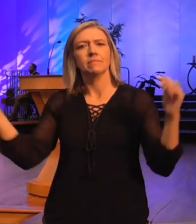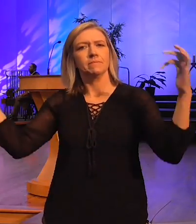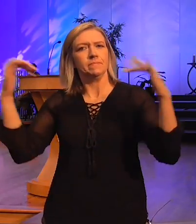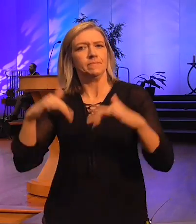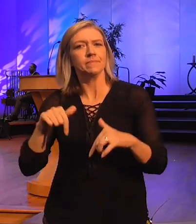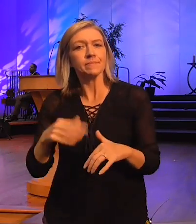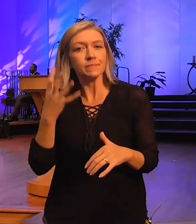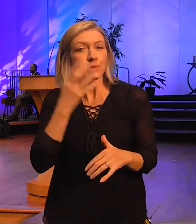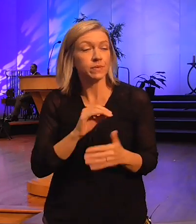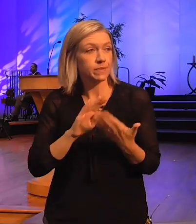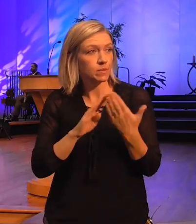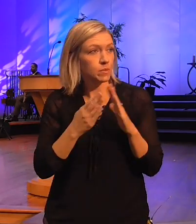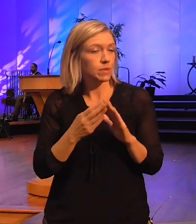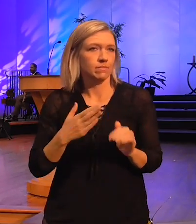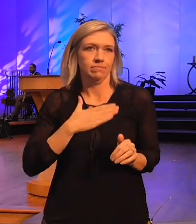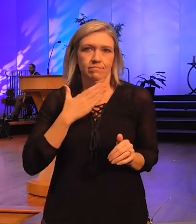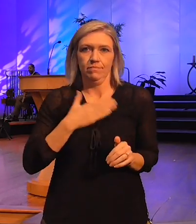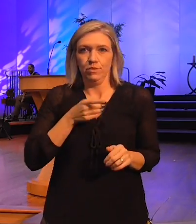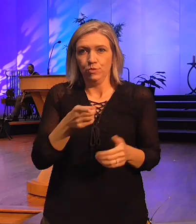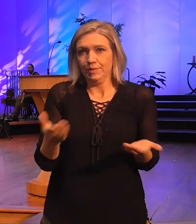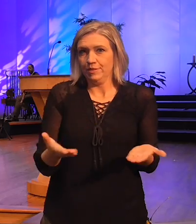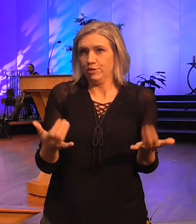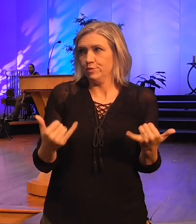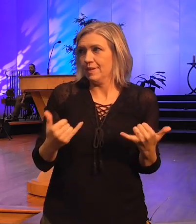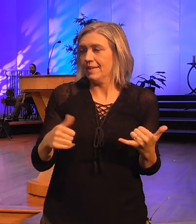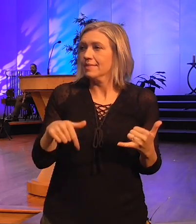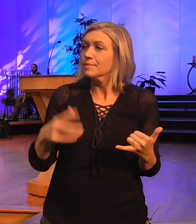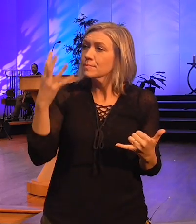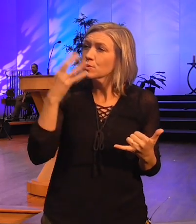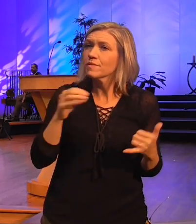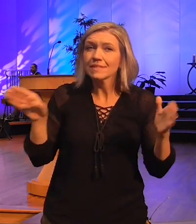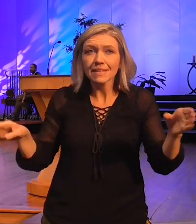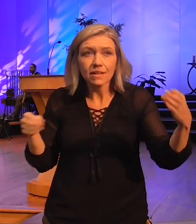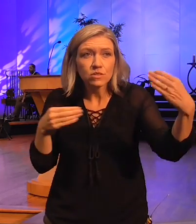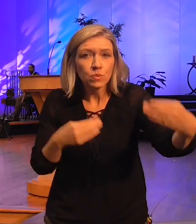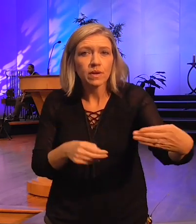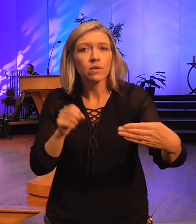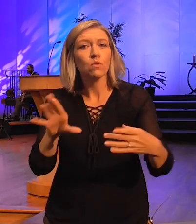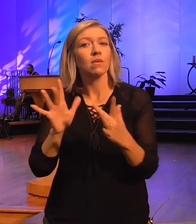y estamos muy contentos de que estén aquí hoy aquí en nuestro hermoso Santuario, aquellos de ustedes en línea y yo. Sé que